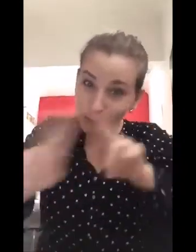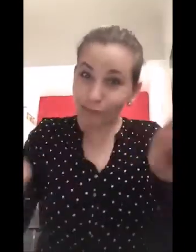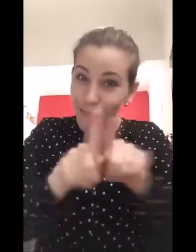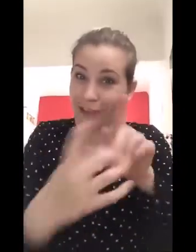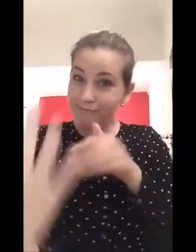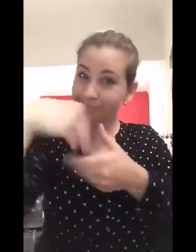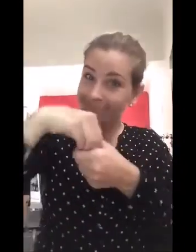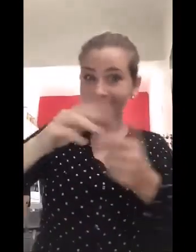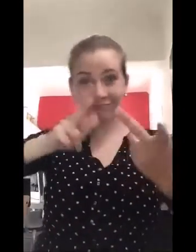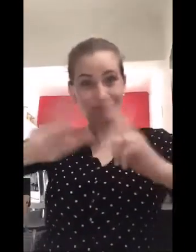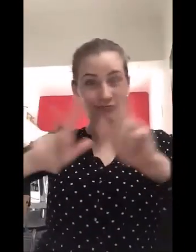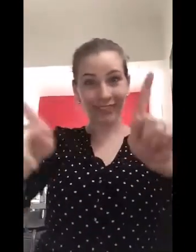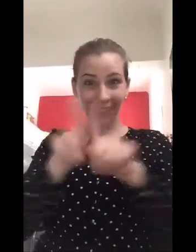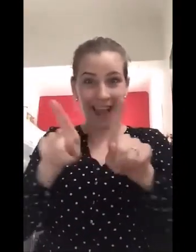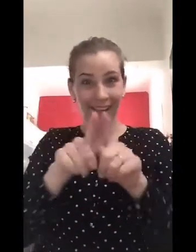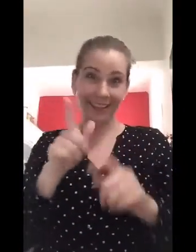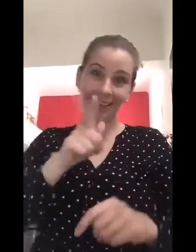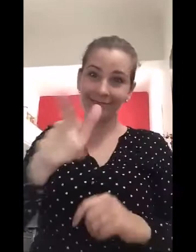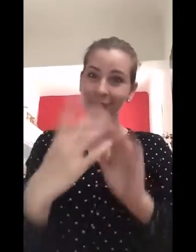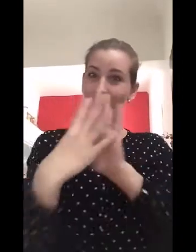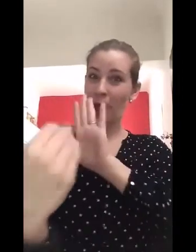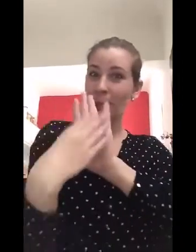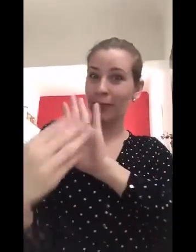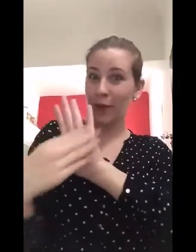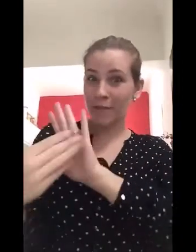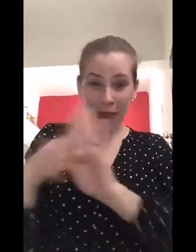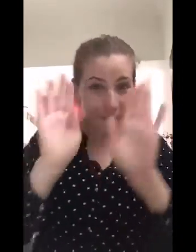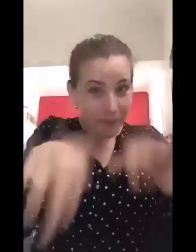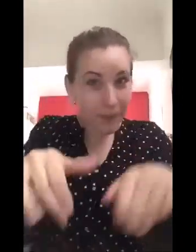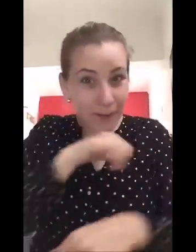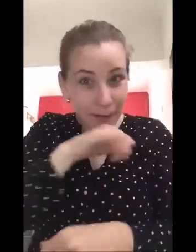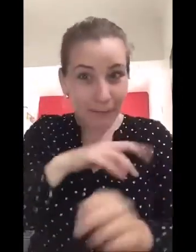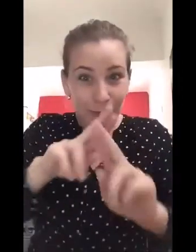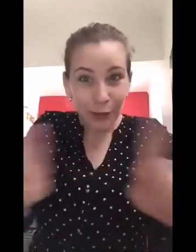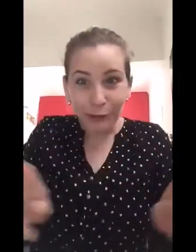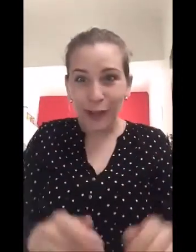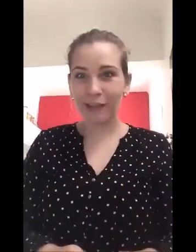Můžete se ke mně přidat a zkusit mě třeba kopírovat, bude to zábava.